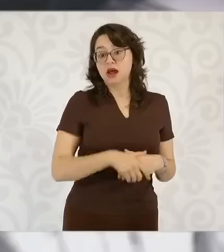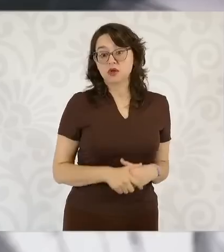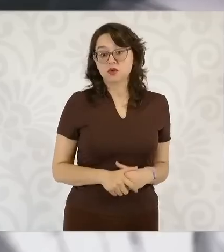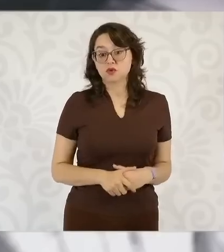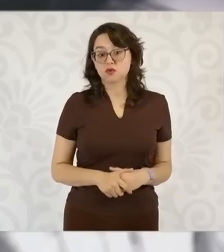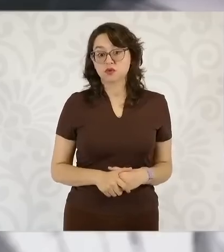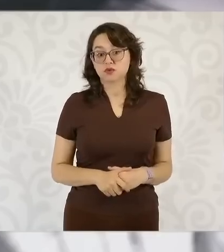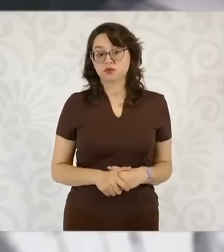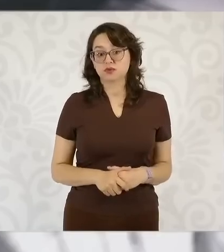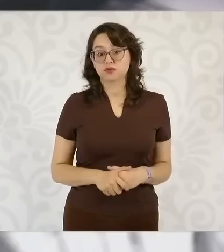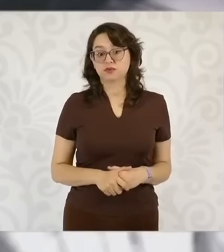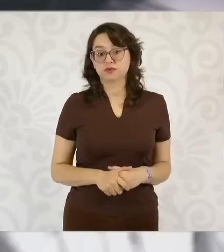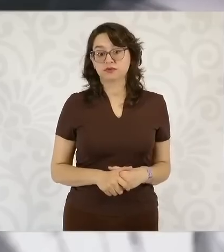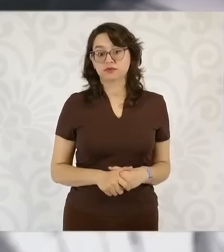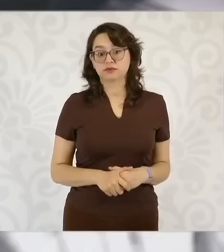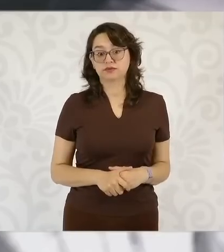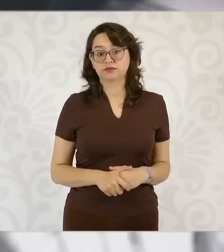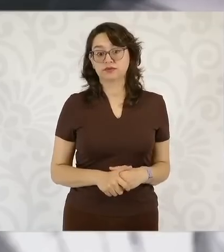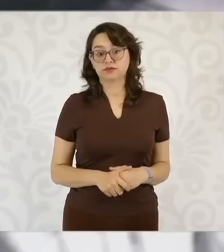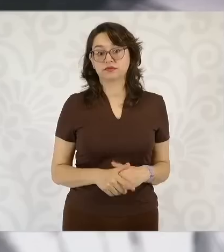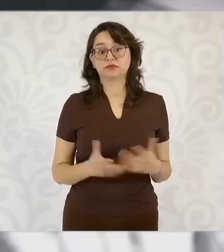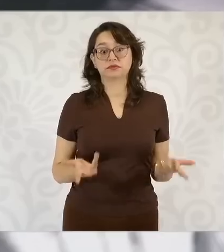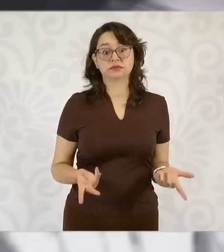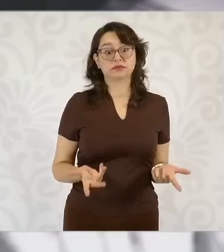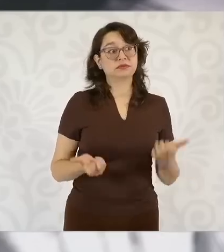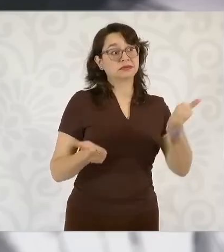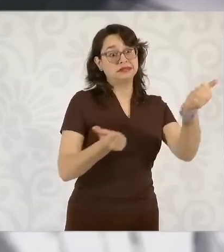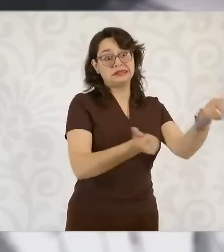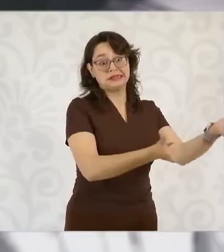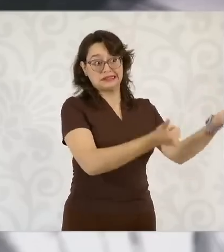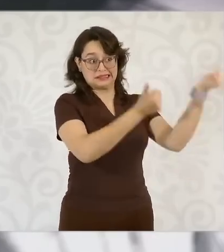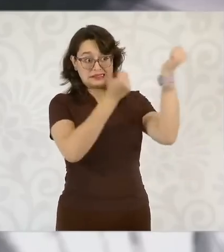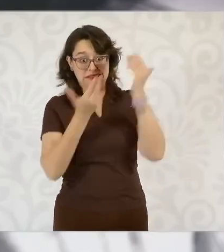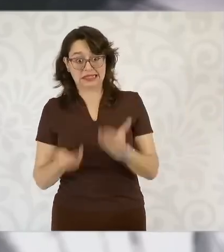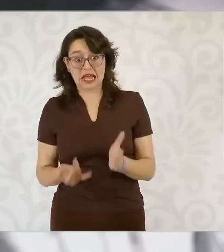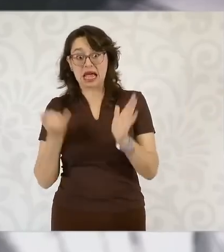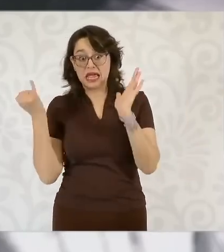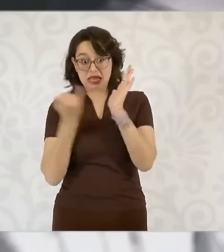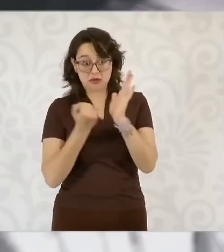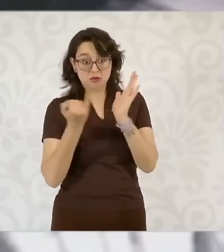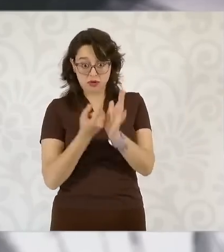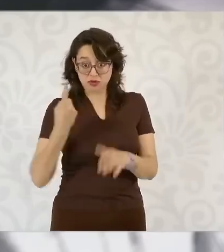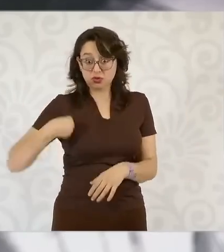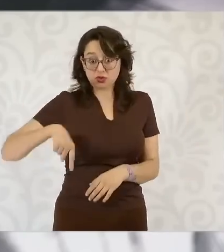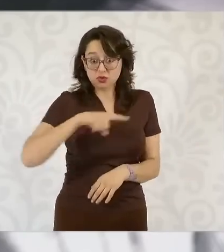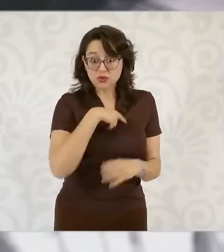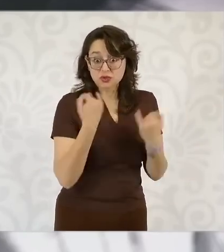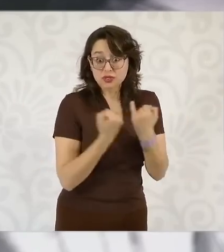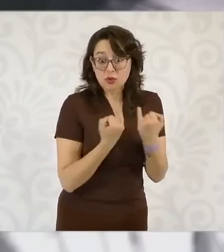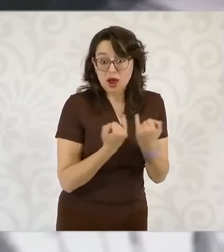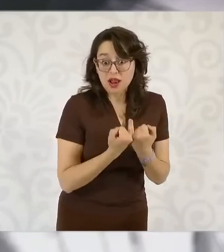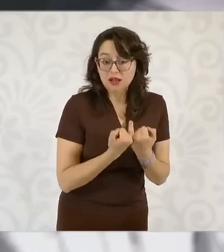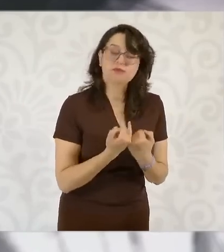si nosotros ponemos el mismo impuesto de regreso pues va a costar otro 25% regresarlo y volverlo